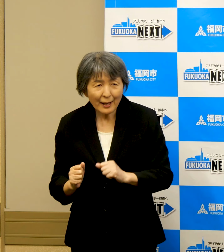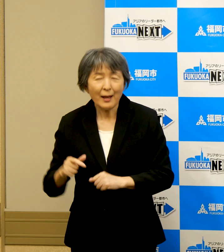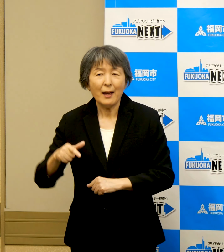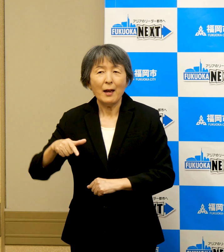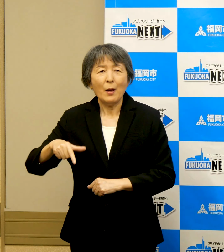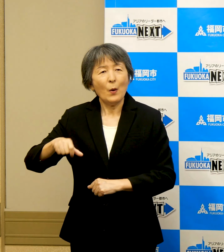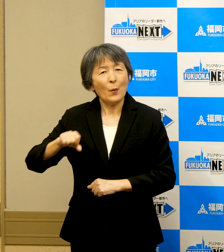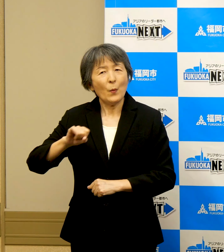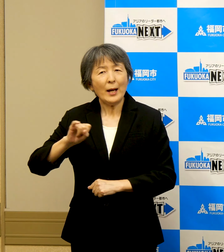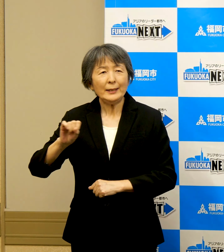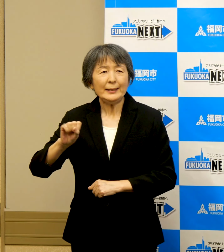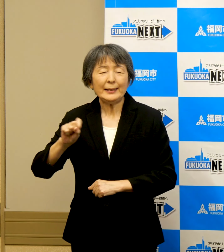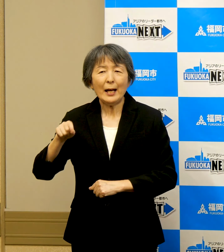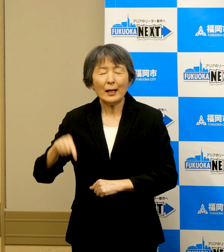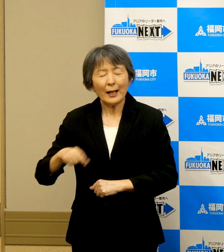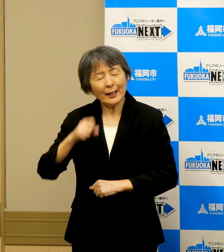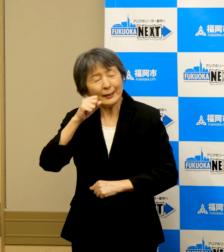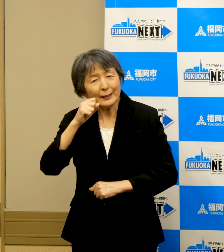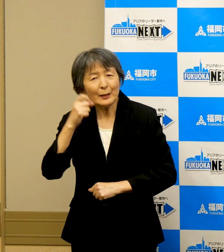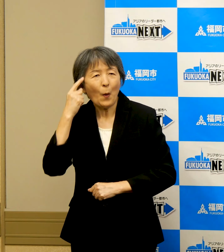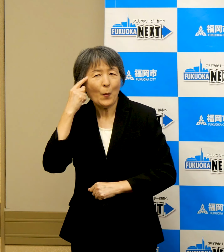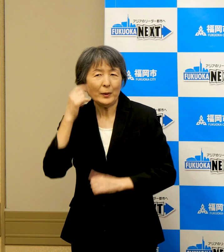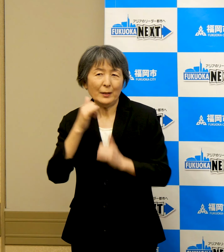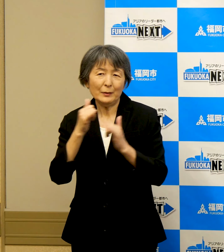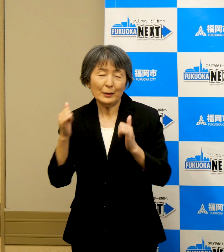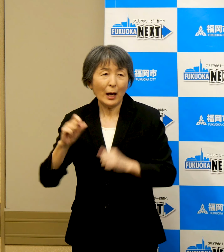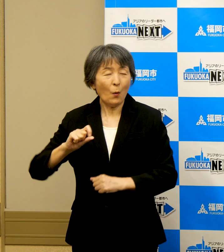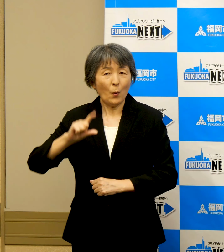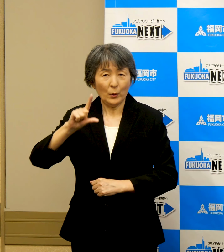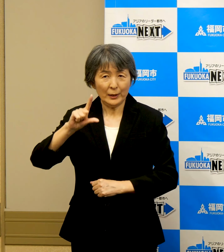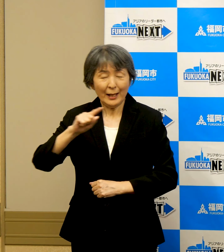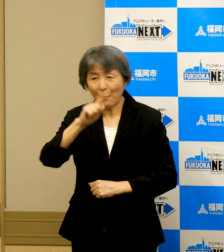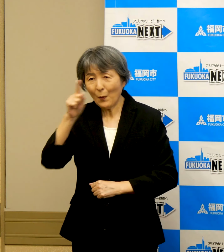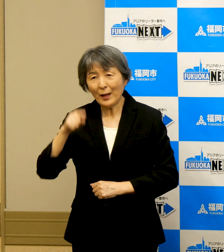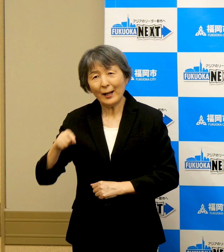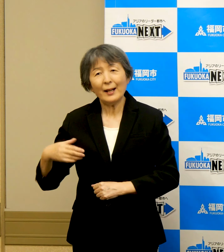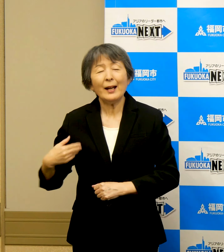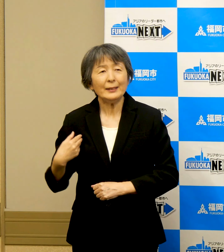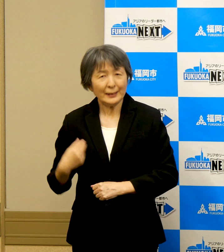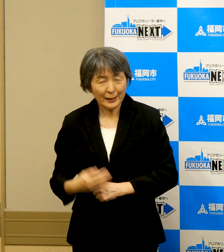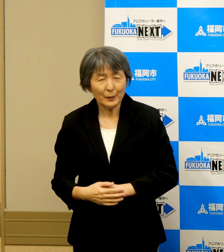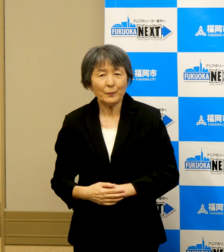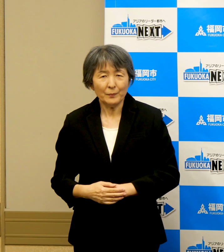思うような方が多いかもしれないし もしくは距離的な問題で